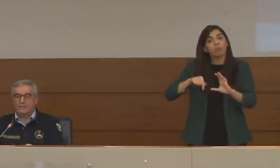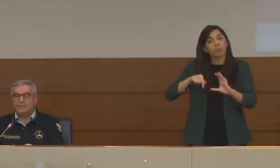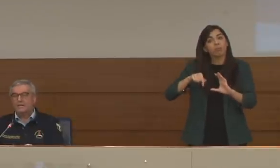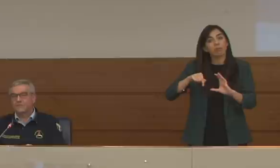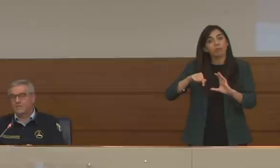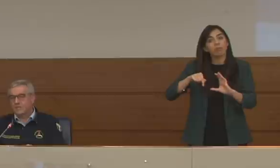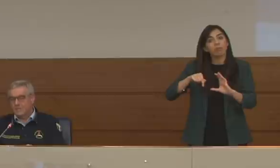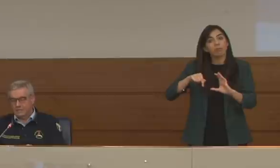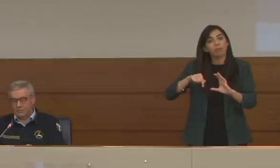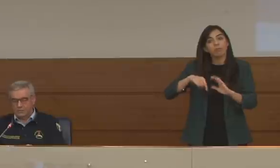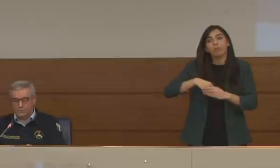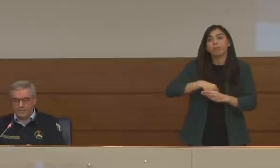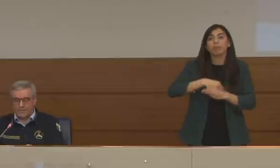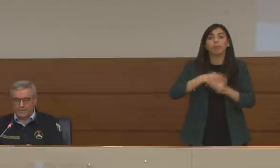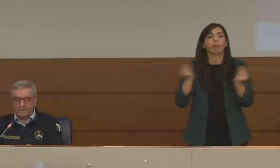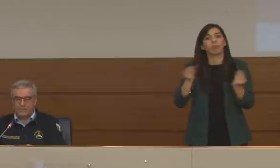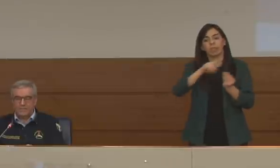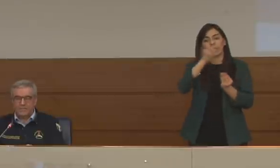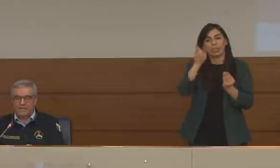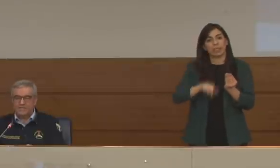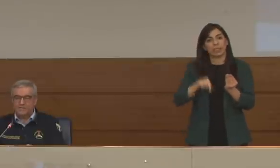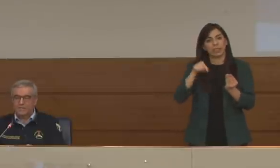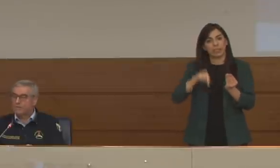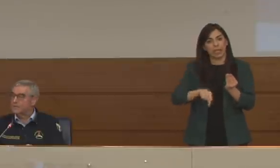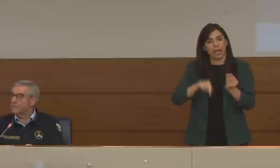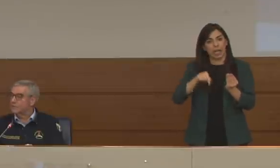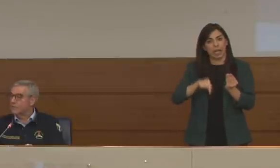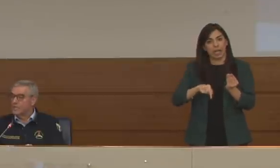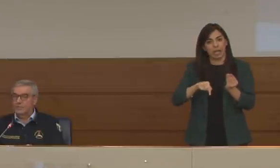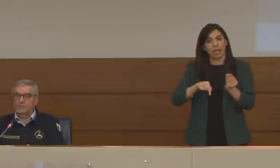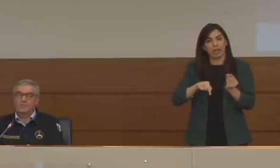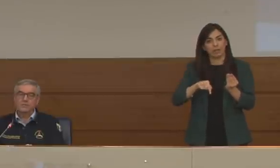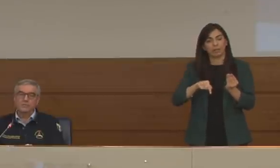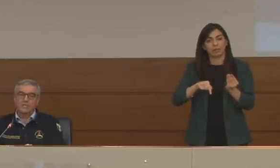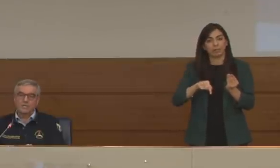trasferiti al nostro paese. Quindi ringrazio per questo bel